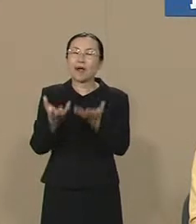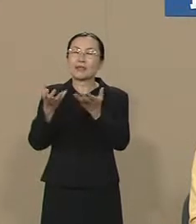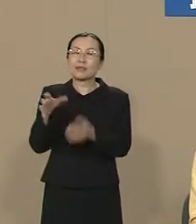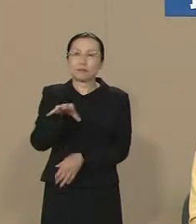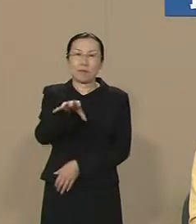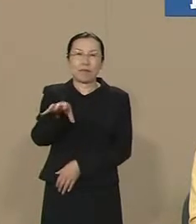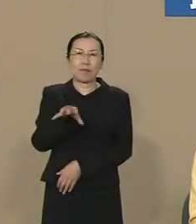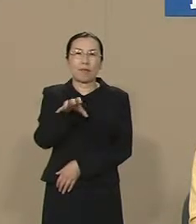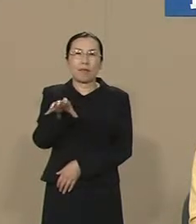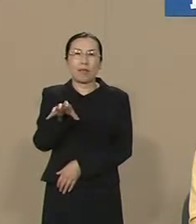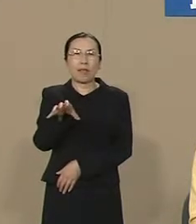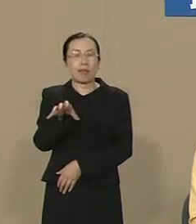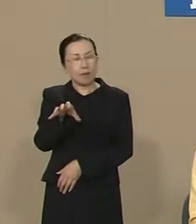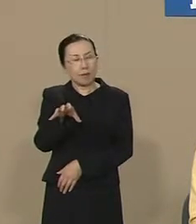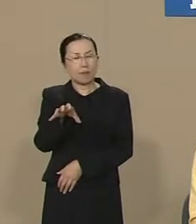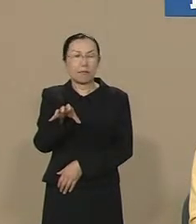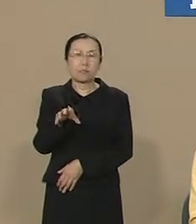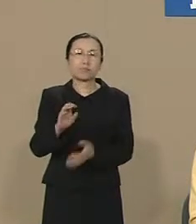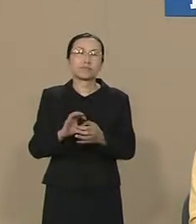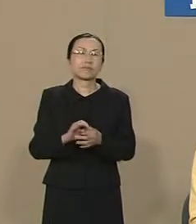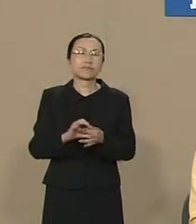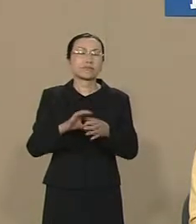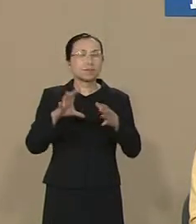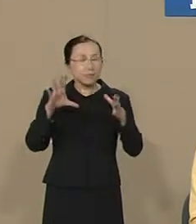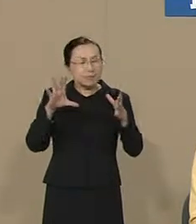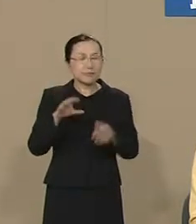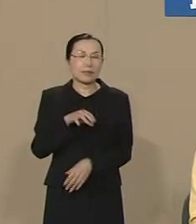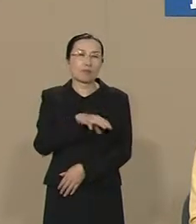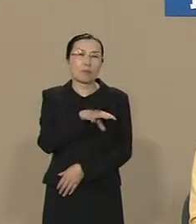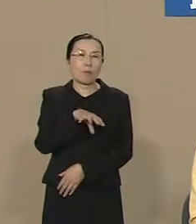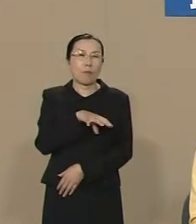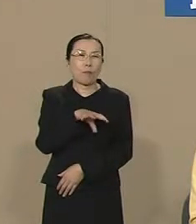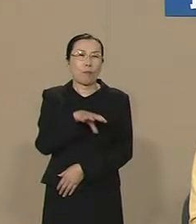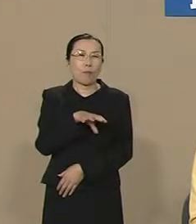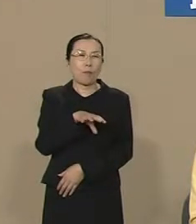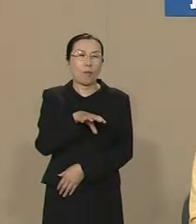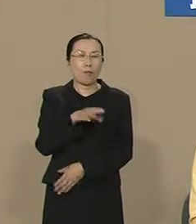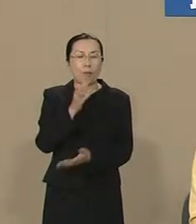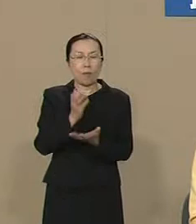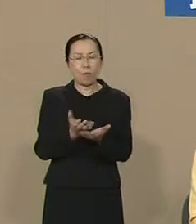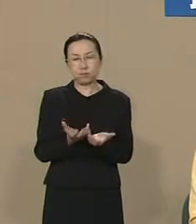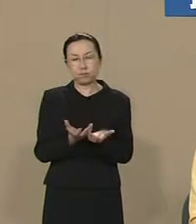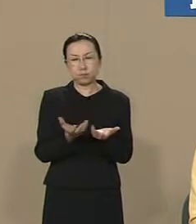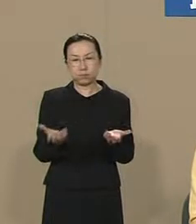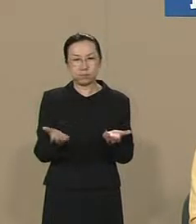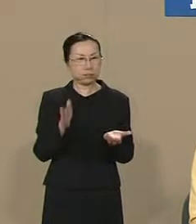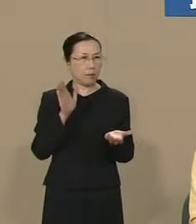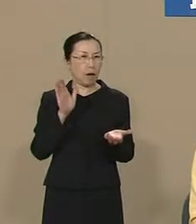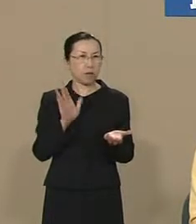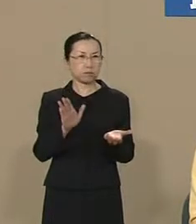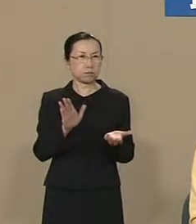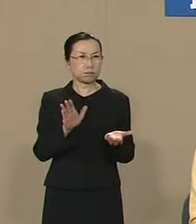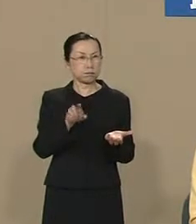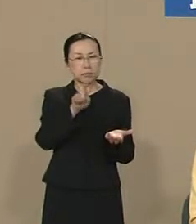それからアベノミクスとは 縁もゆかりもない国と この２つが あるんじゃないでしょうかと